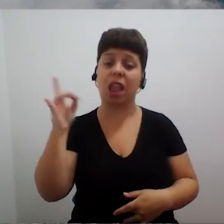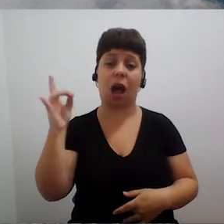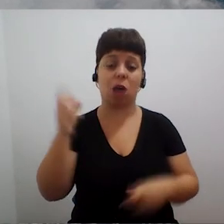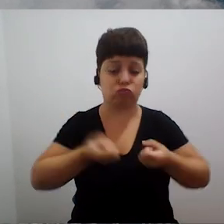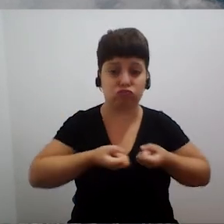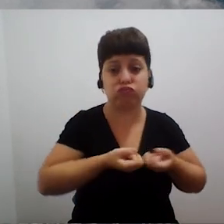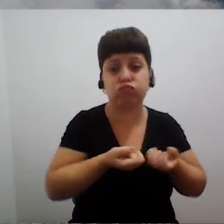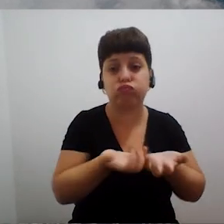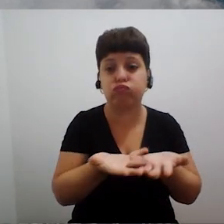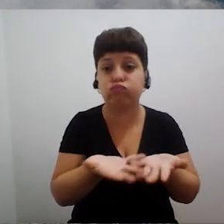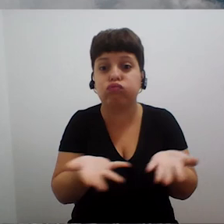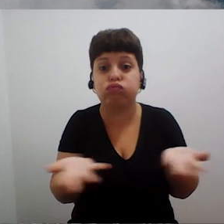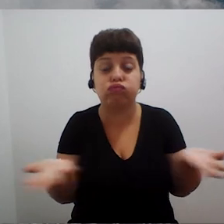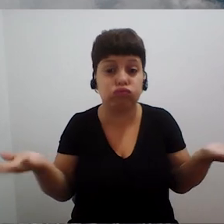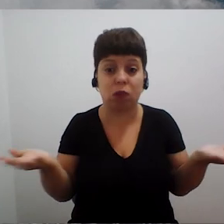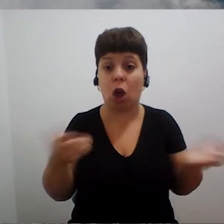para sobreviver.